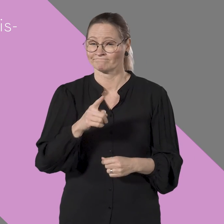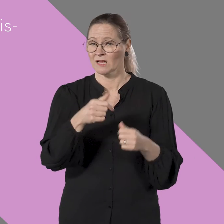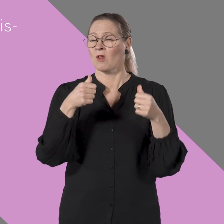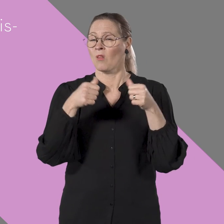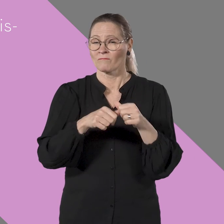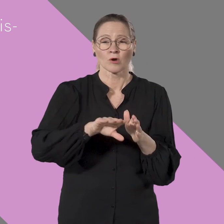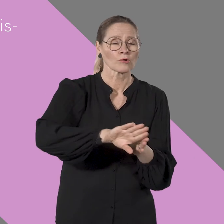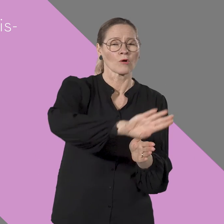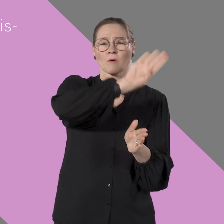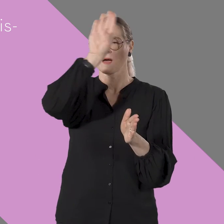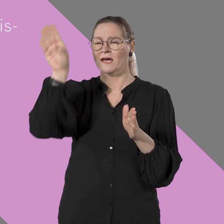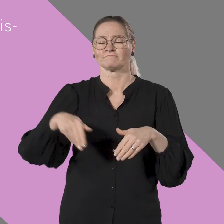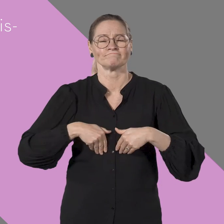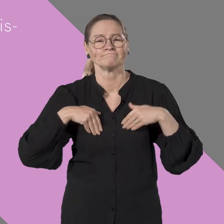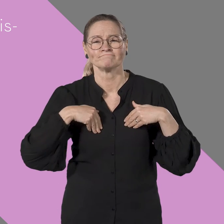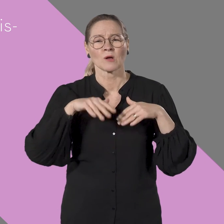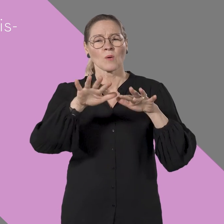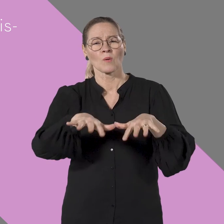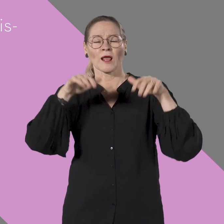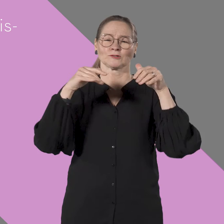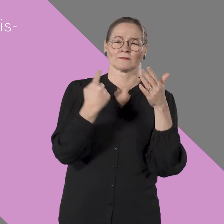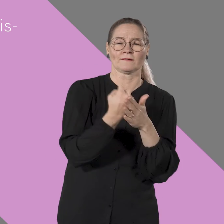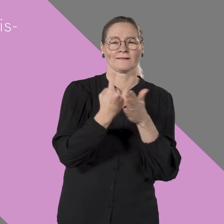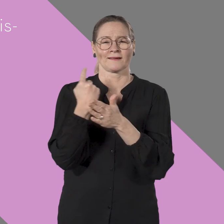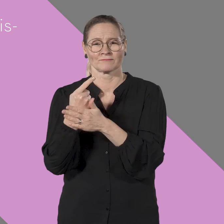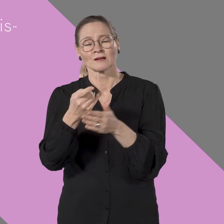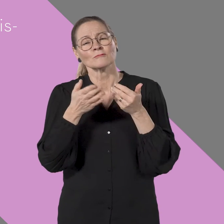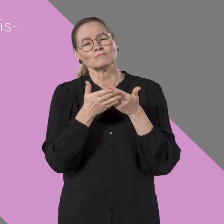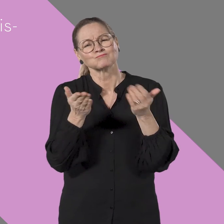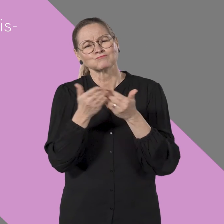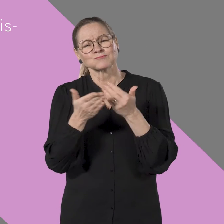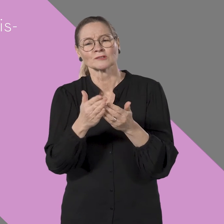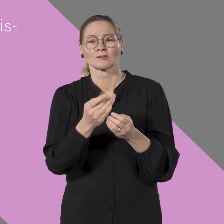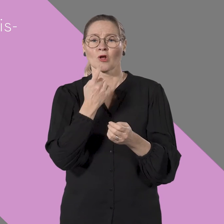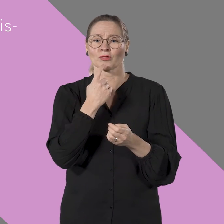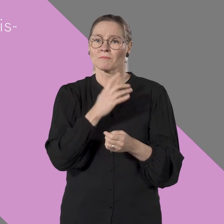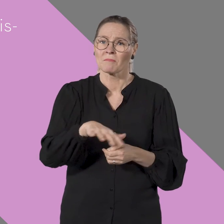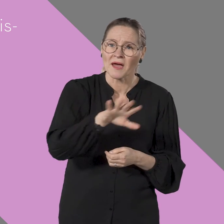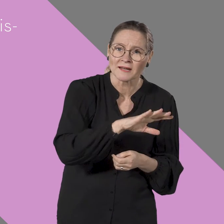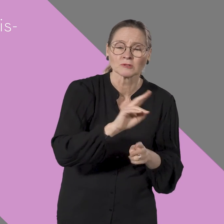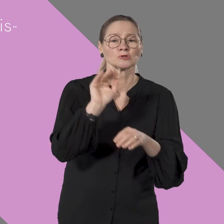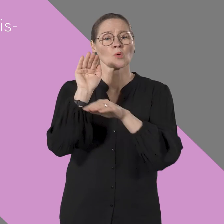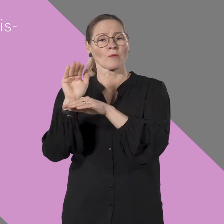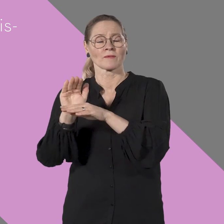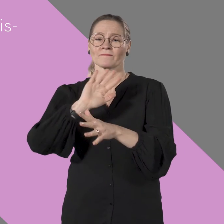Luvassa on kokopäiväinen viihtyisä yleisötapahtuma, - jossa esitetään niin kotimaisia kuin ulkomaisia -